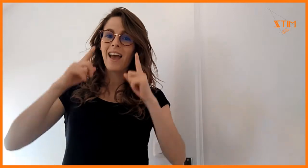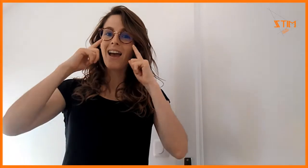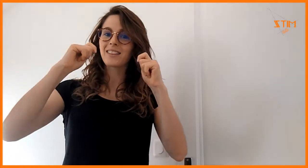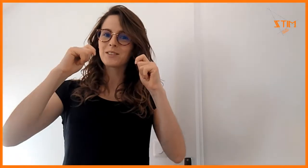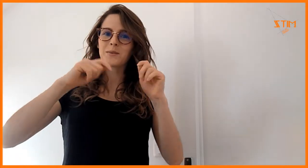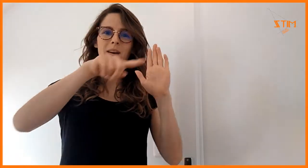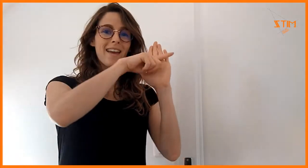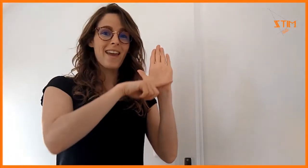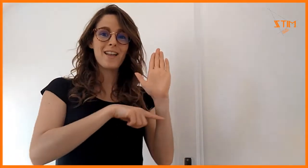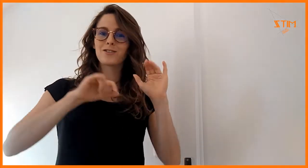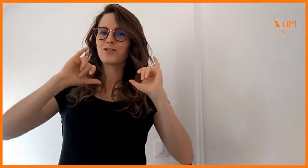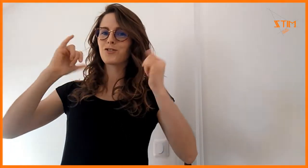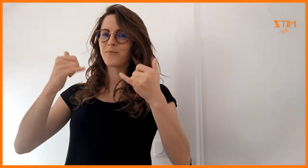Attention aux règles du jeu